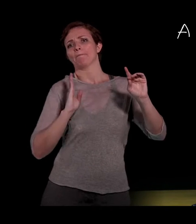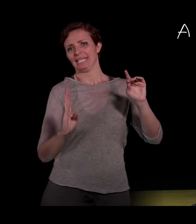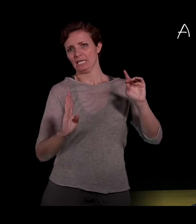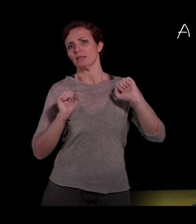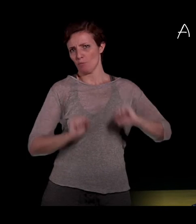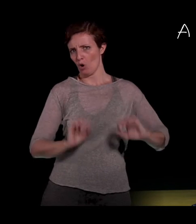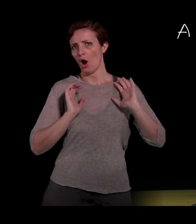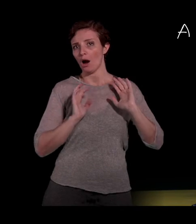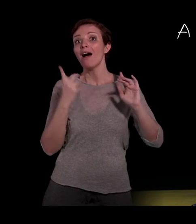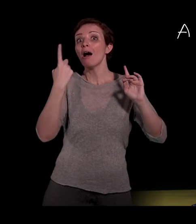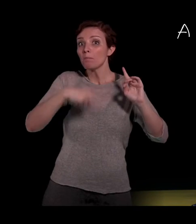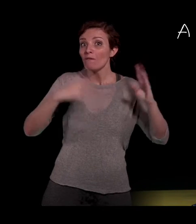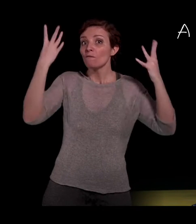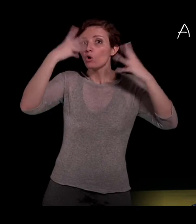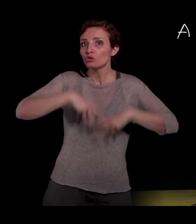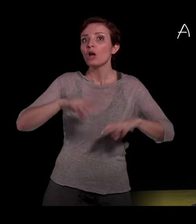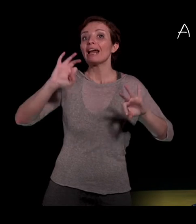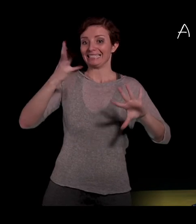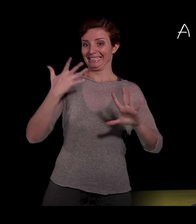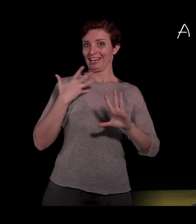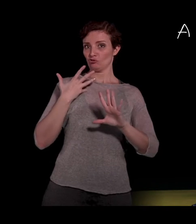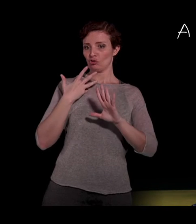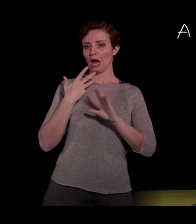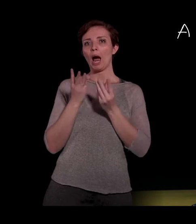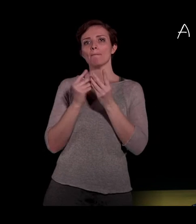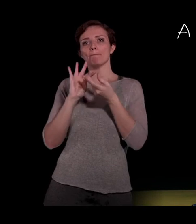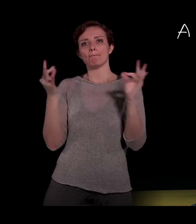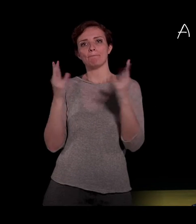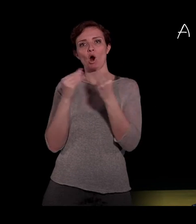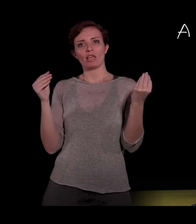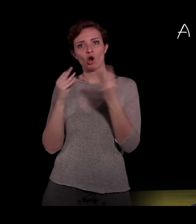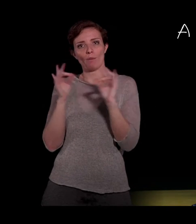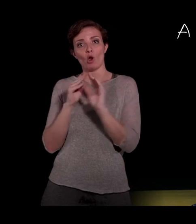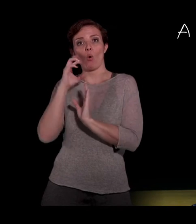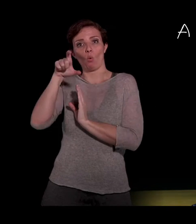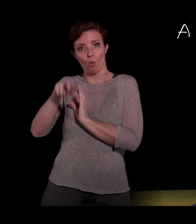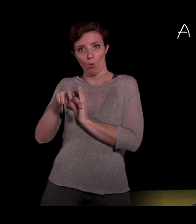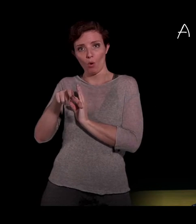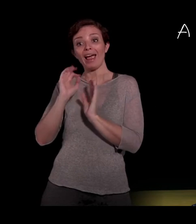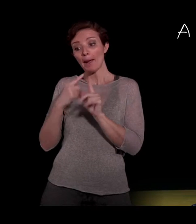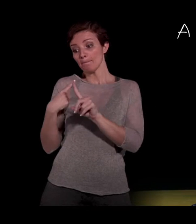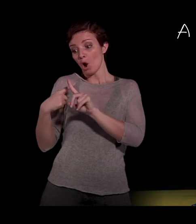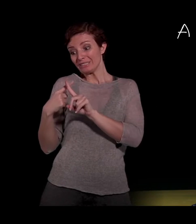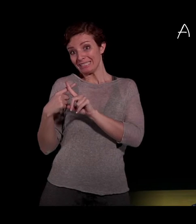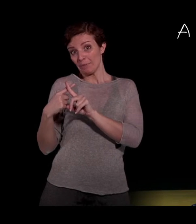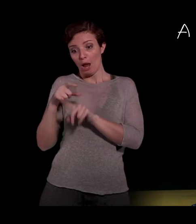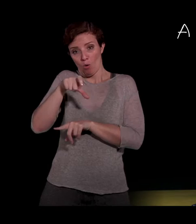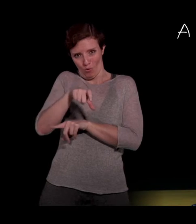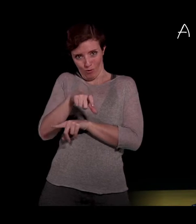questo è vero se esiste un polinomio Q che, moltiplicato per B,